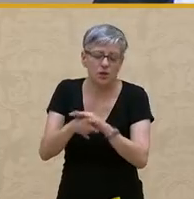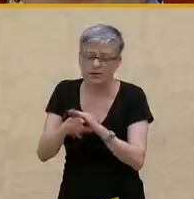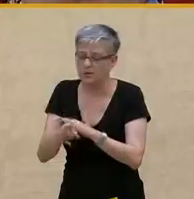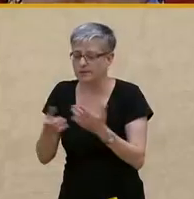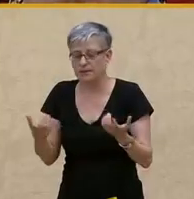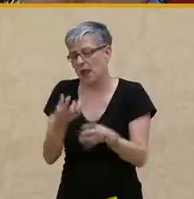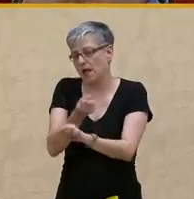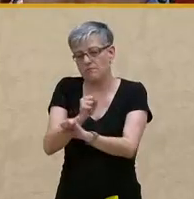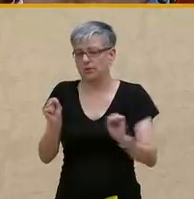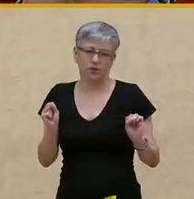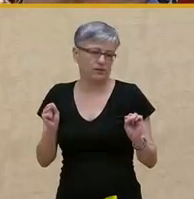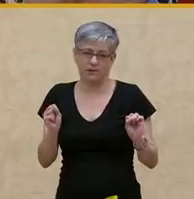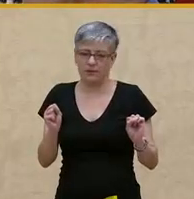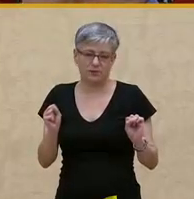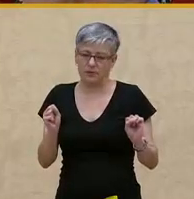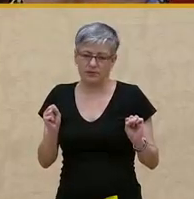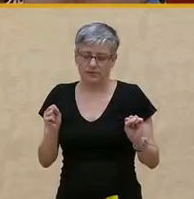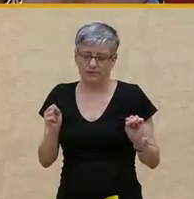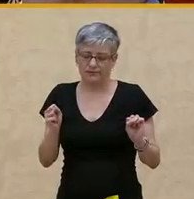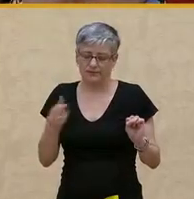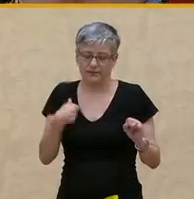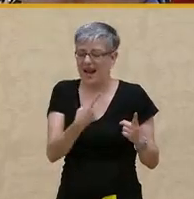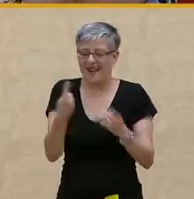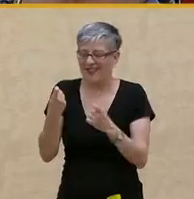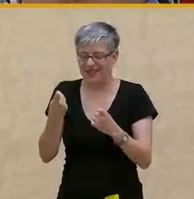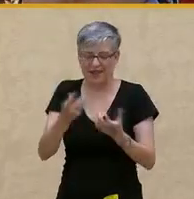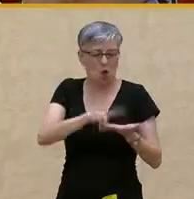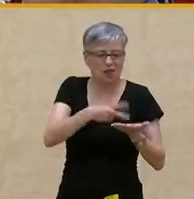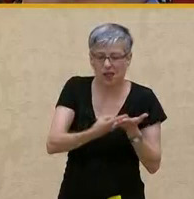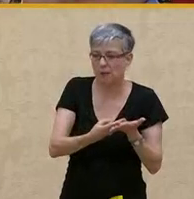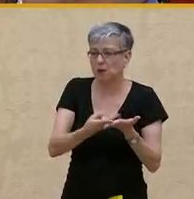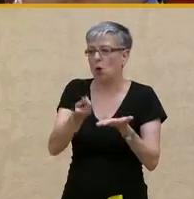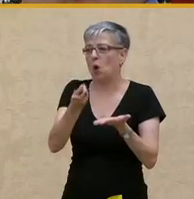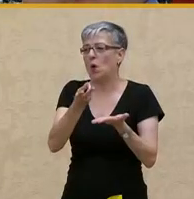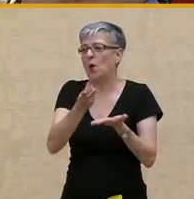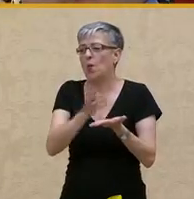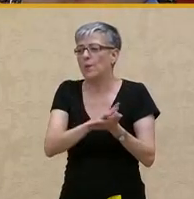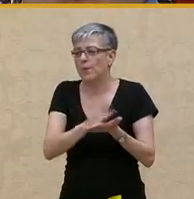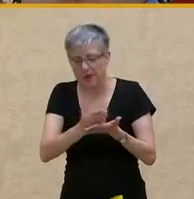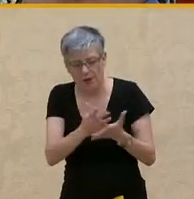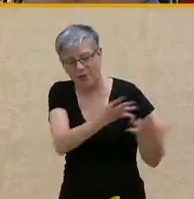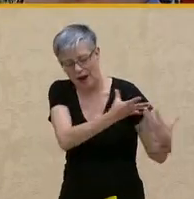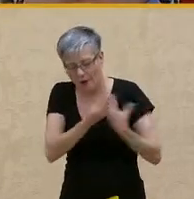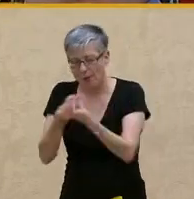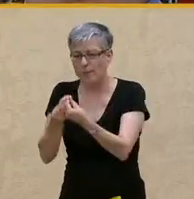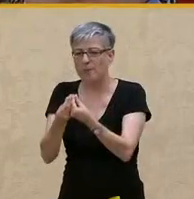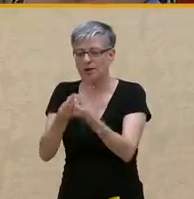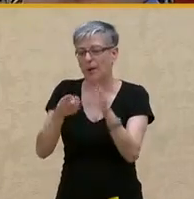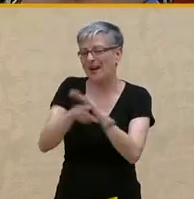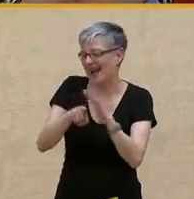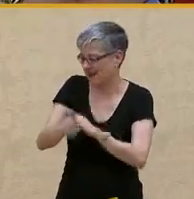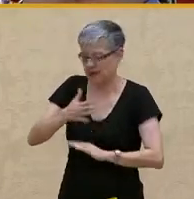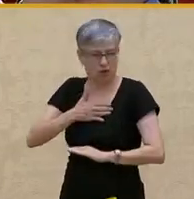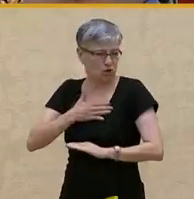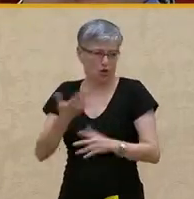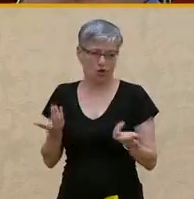es imposible, necesito la ayuda del intérprete, que me acompañe, para hacer mis gestiones.